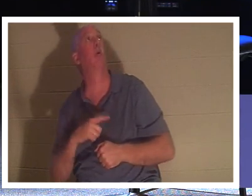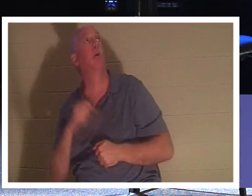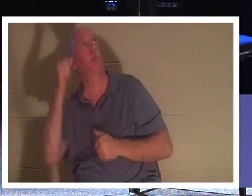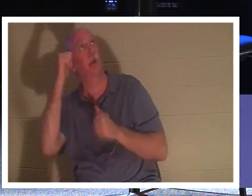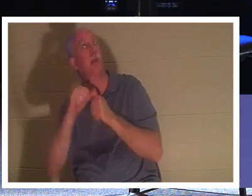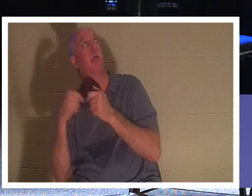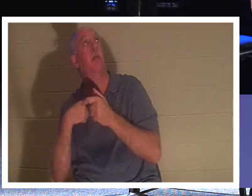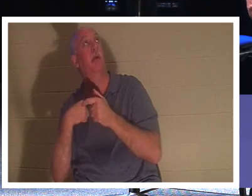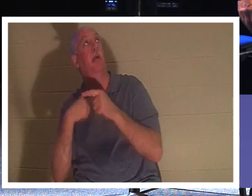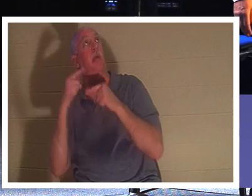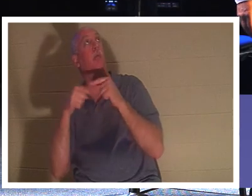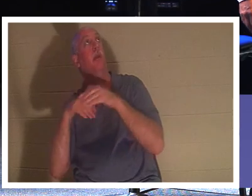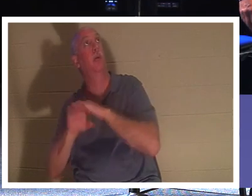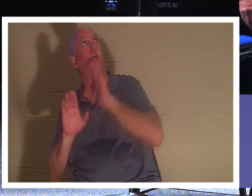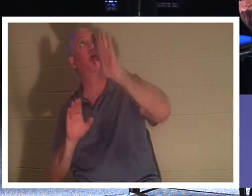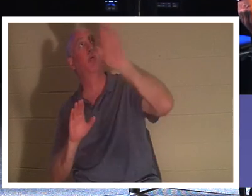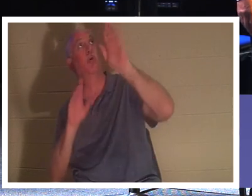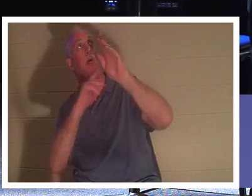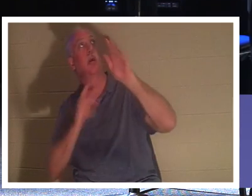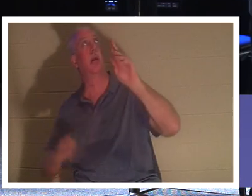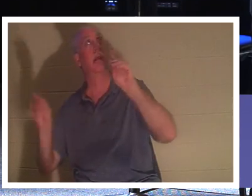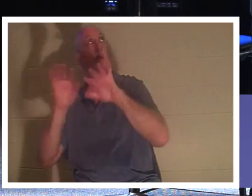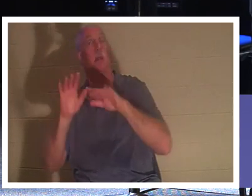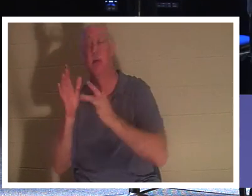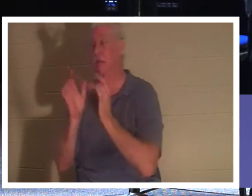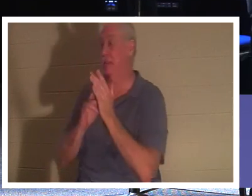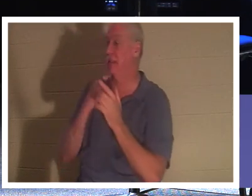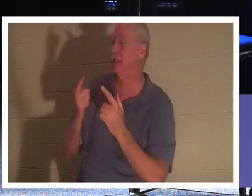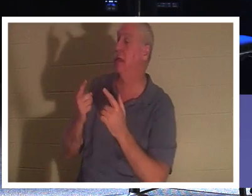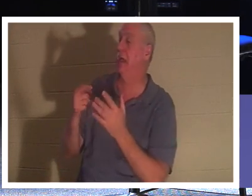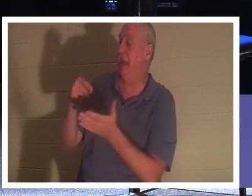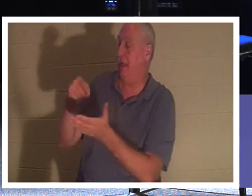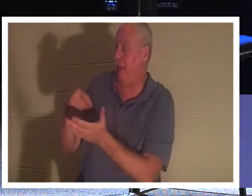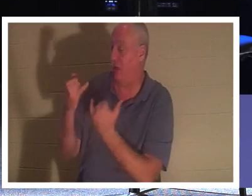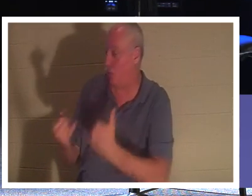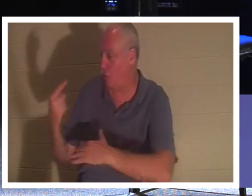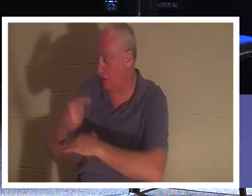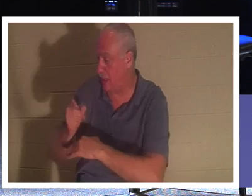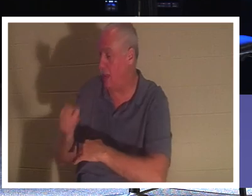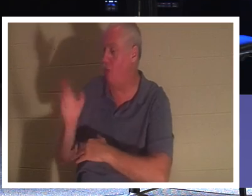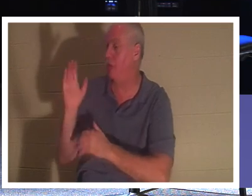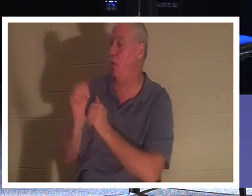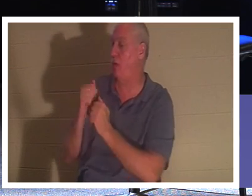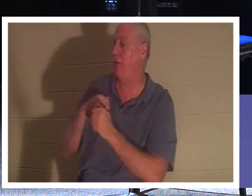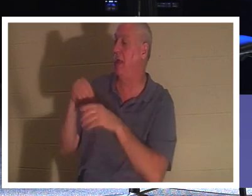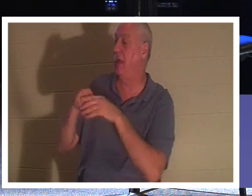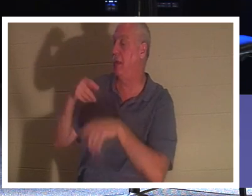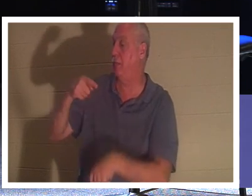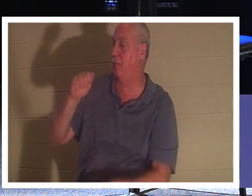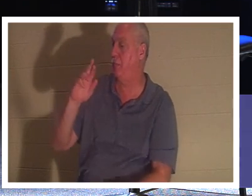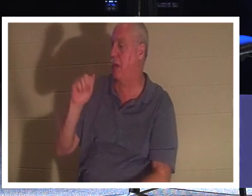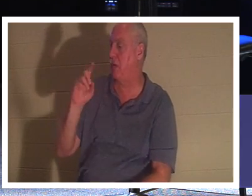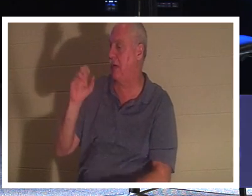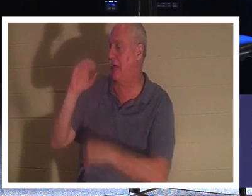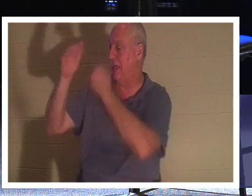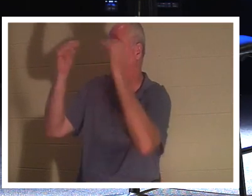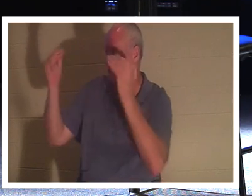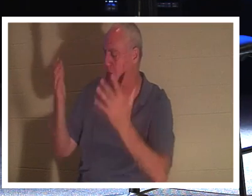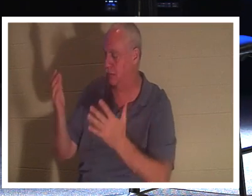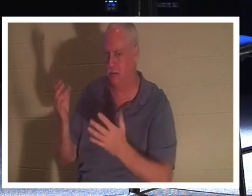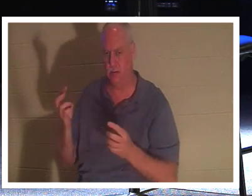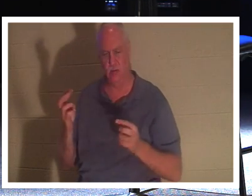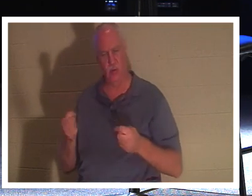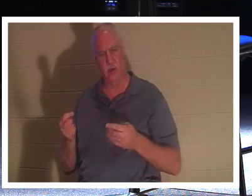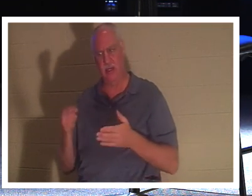que lui a dit Jésus ? "Aujourd'hui tu seras avec moi au paradis". Oh, ce jour tu veux dire.